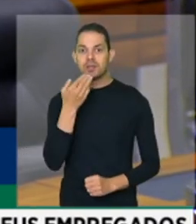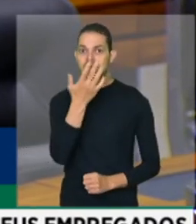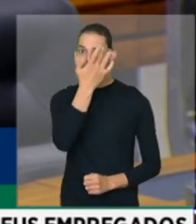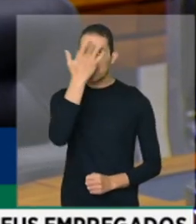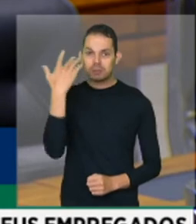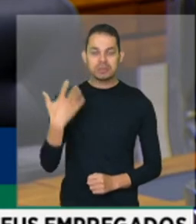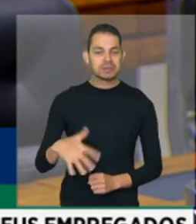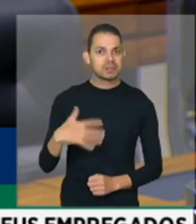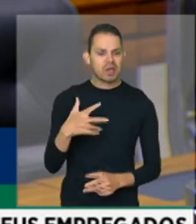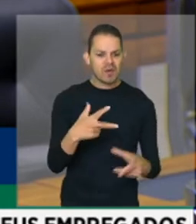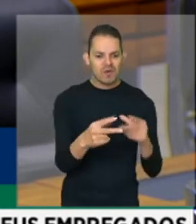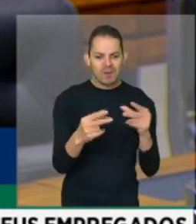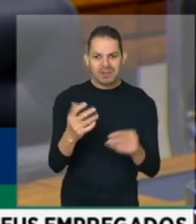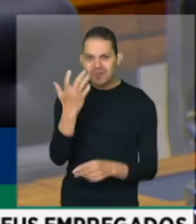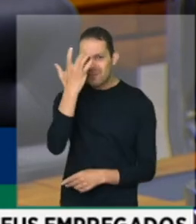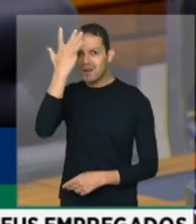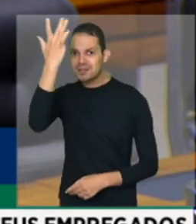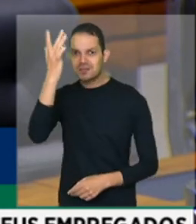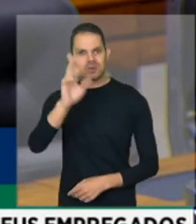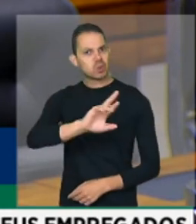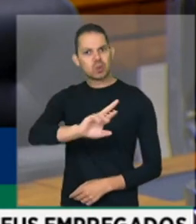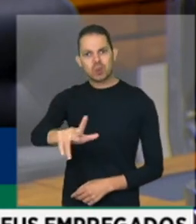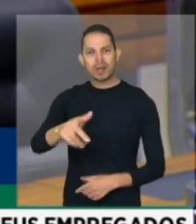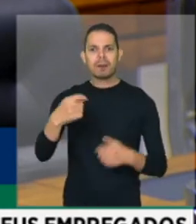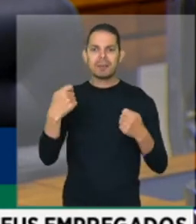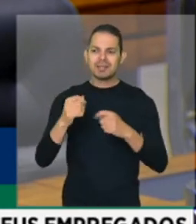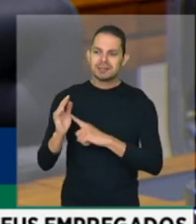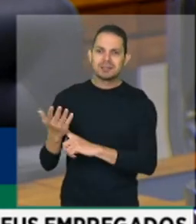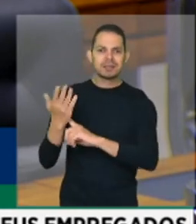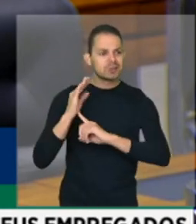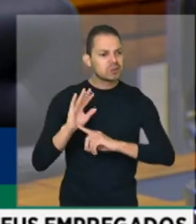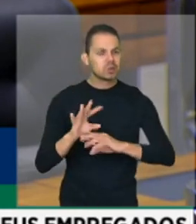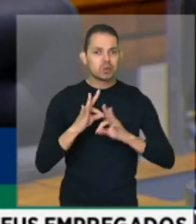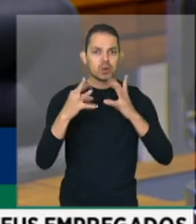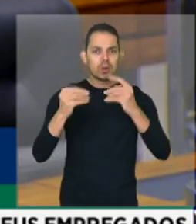PESSOAS. NÓS PRECISAMOS DA AJUDA DE TODOS. DOS MUNICÍ PIOS, OS ESTADOS, DA UNIÃO,